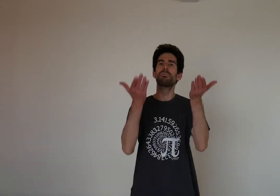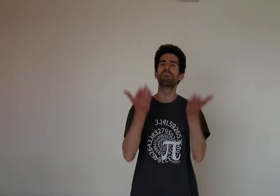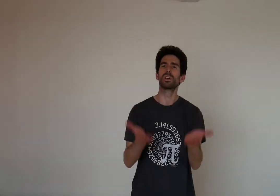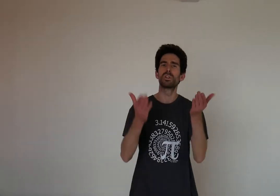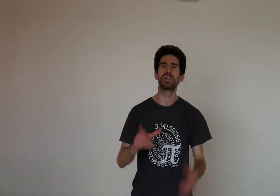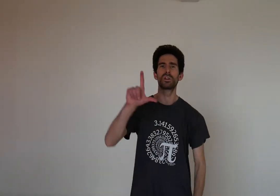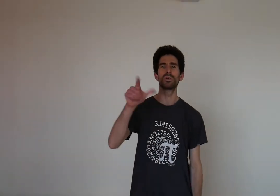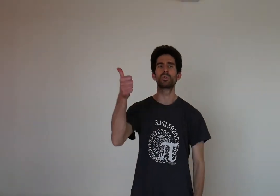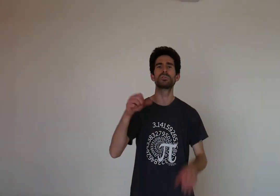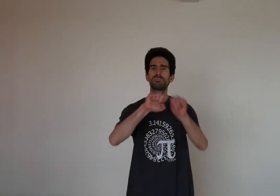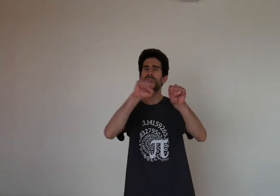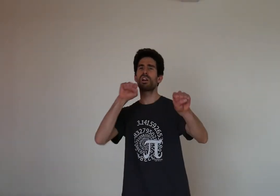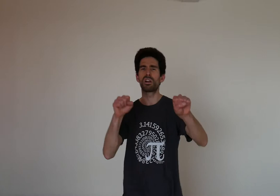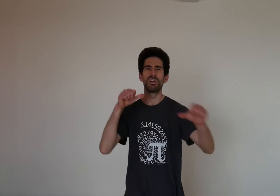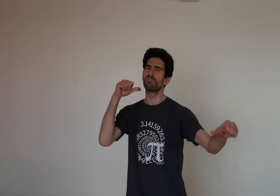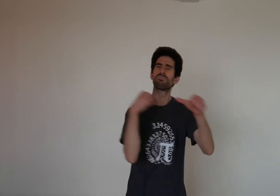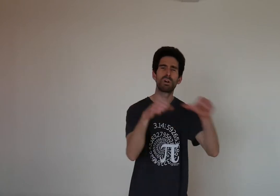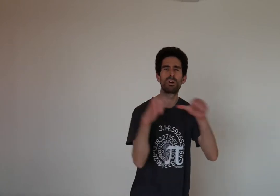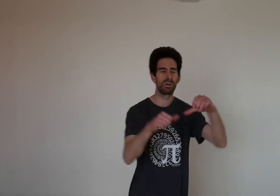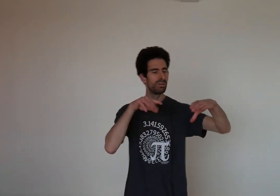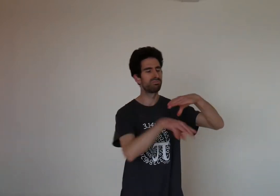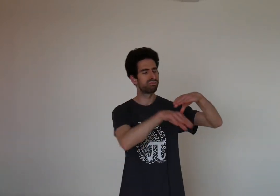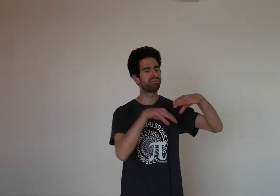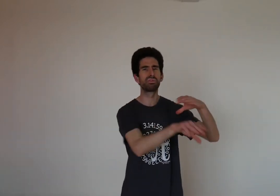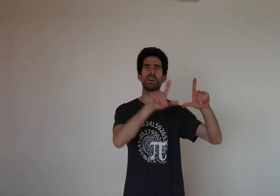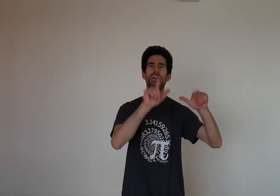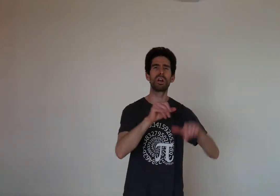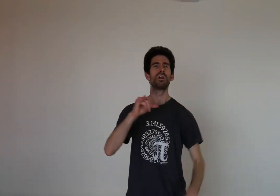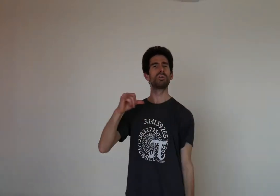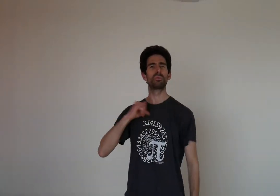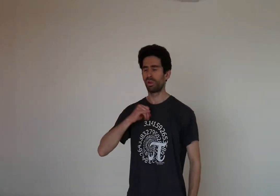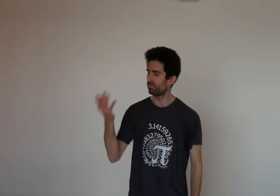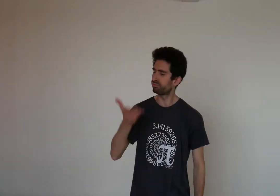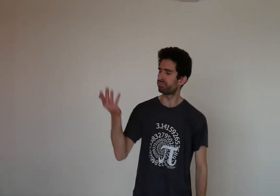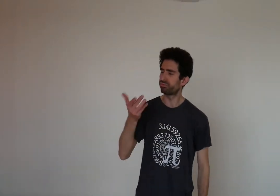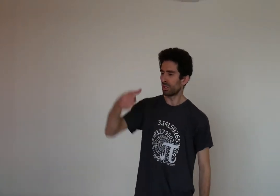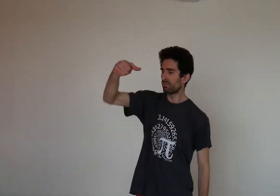Maintenant, au 21ème siècle moderne, avec les égouts, des toilettes de qualité